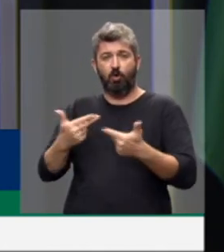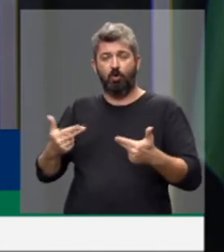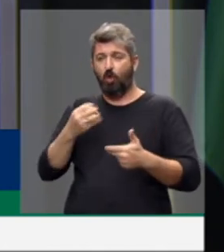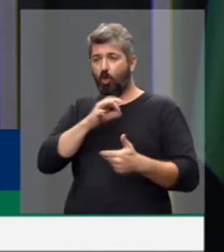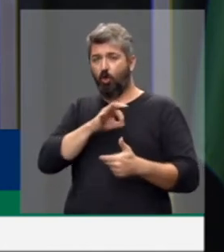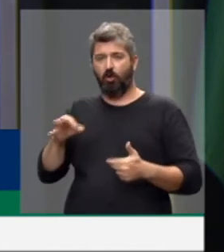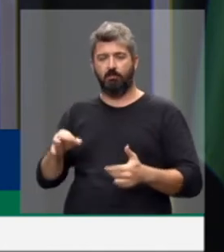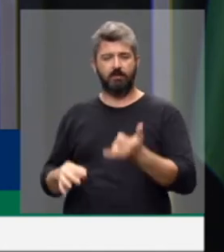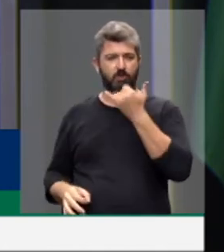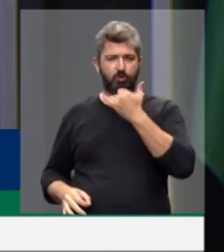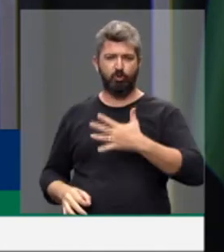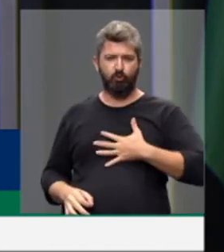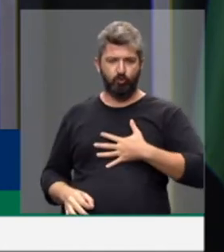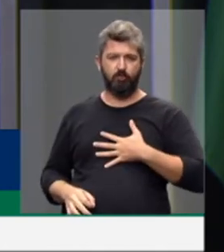TIRAR LOGO DAS RENOVÁVEIS,